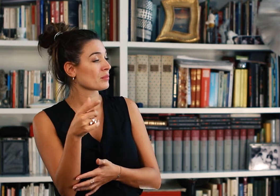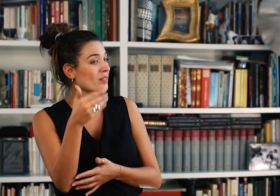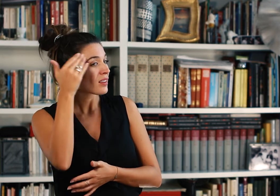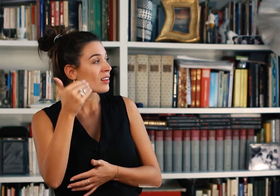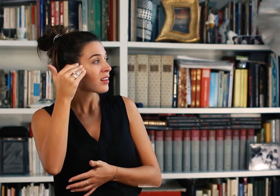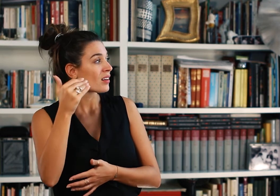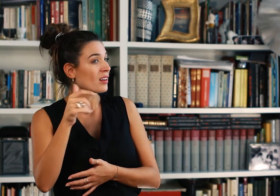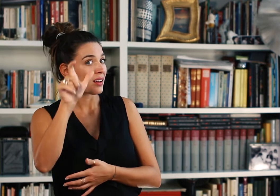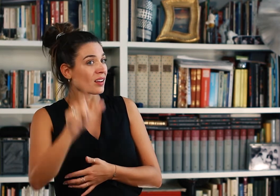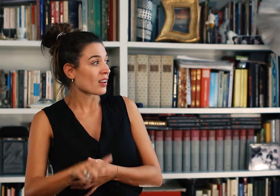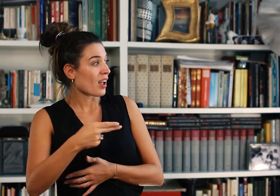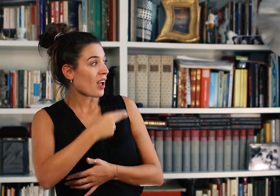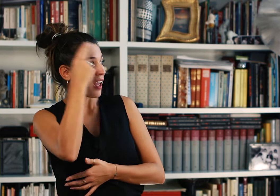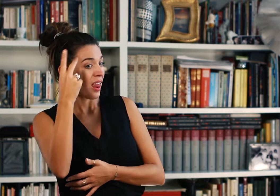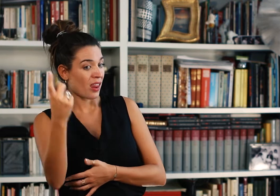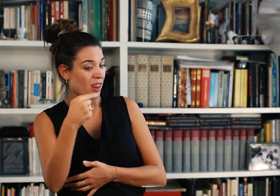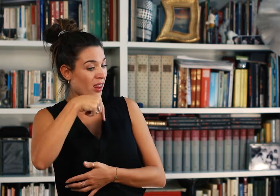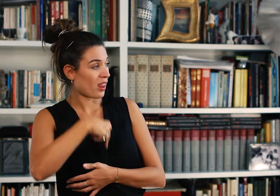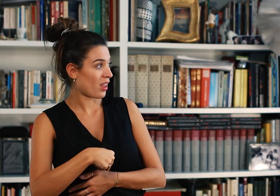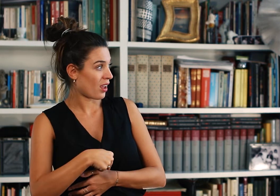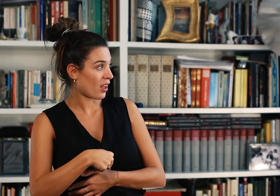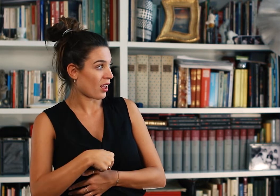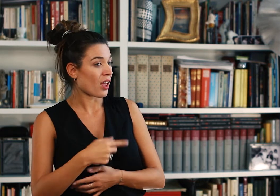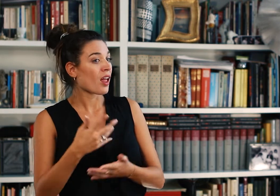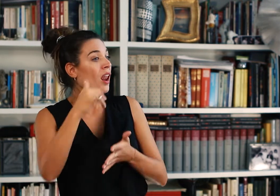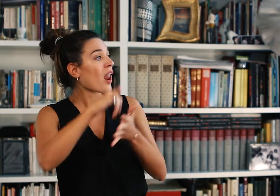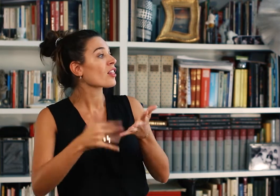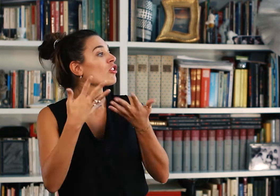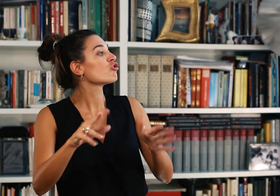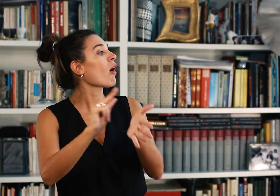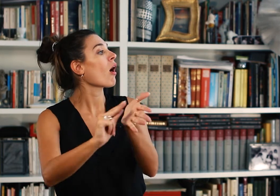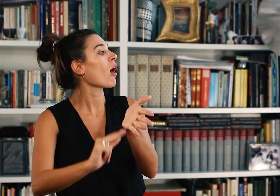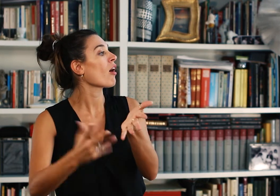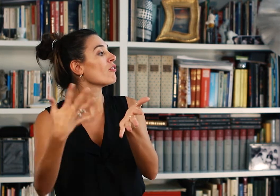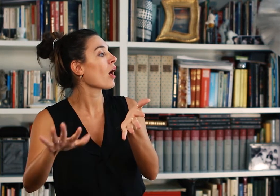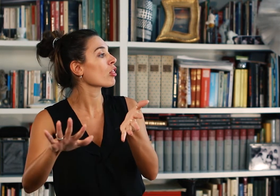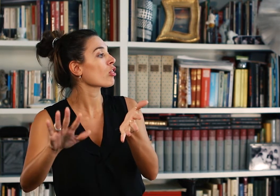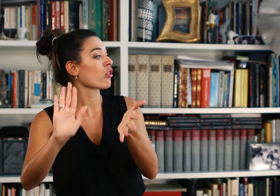"L'aveva già scritta quando venne da me,